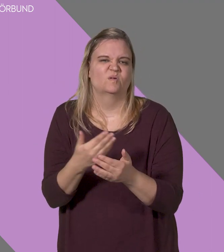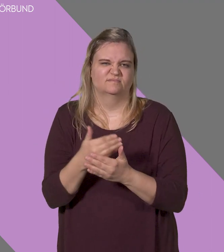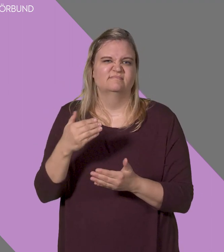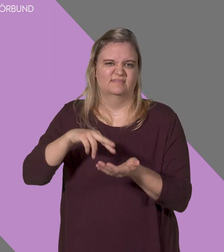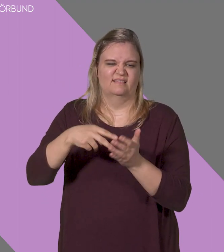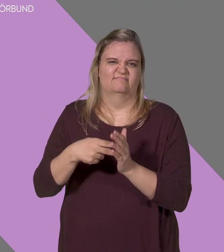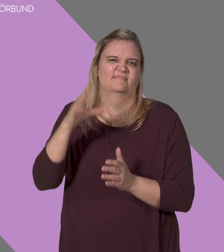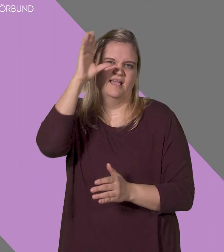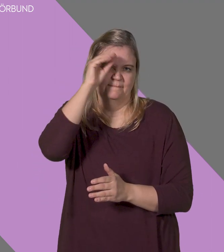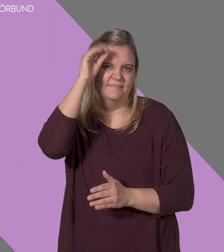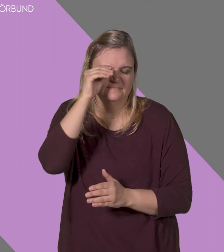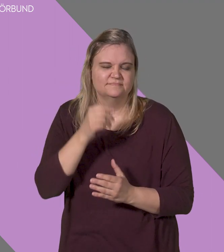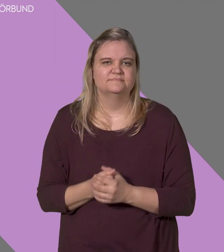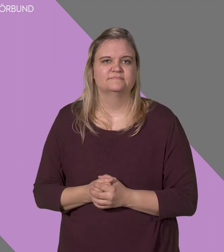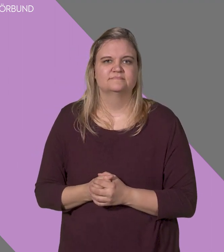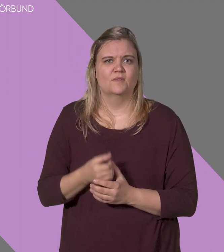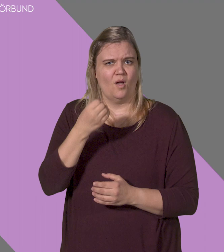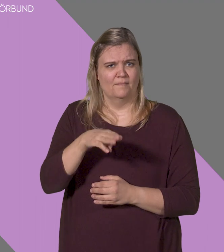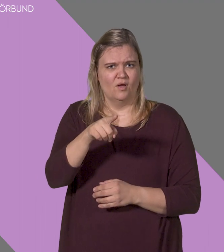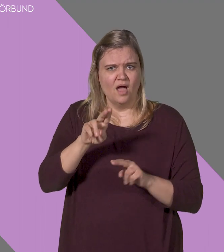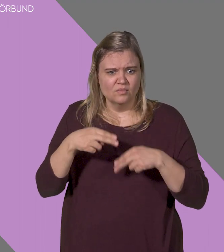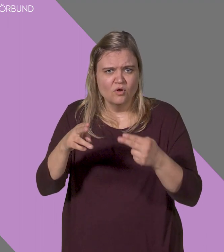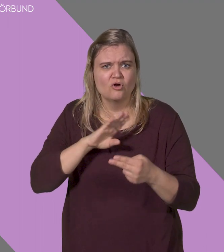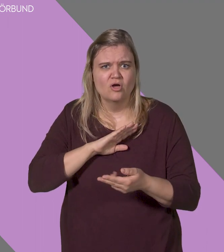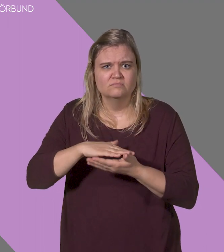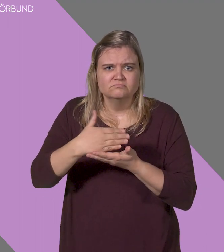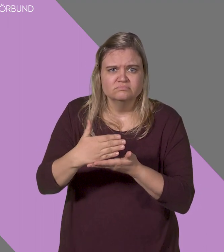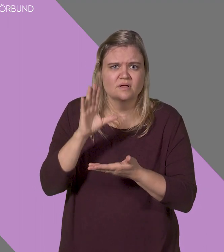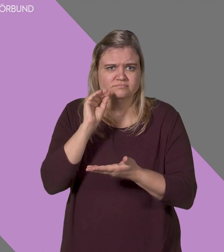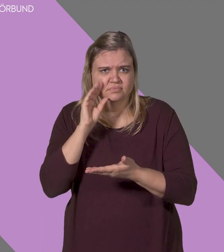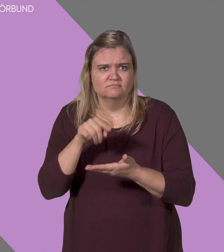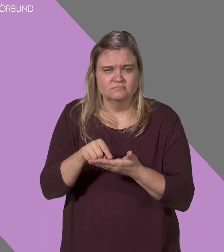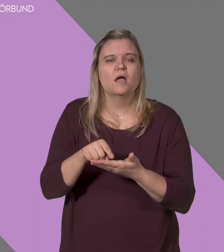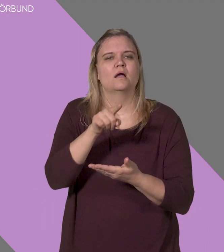Anledningen är att enheternas teknik blivit föråldrad. Om du fortfarande har en äldre texttelefon, -